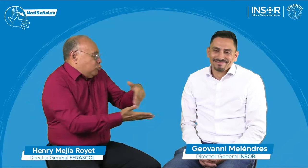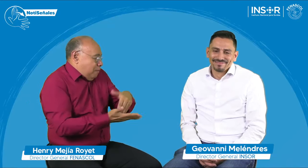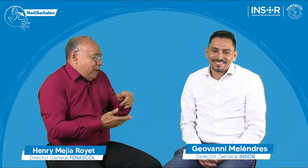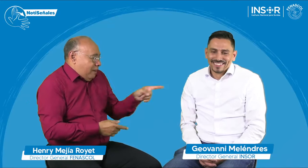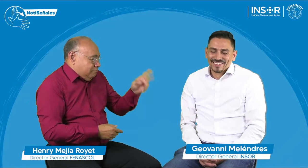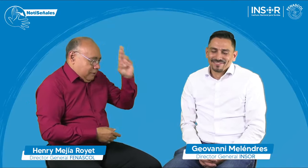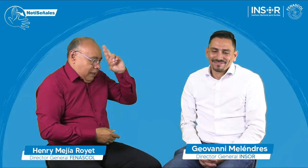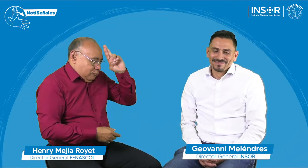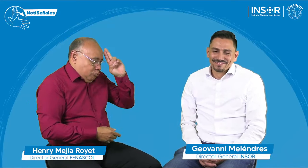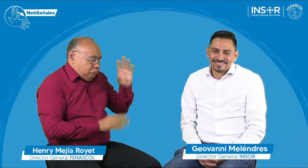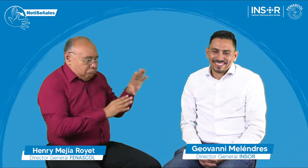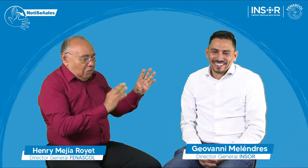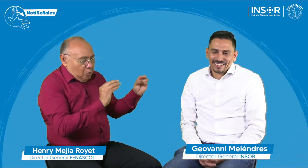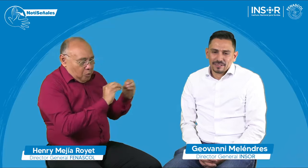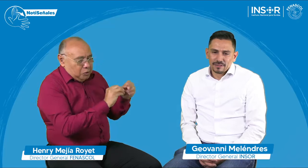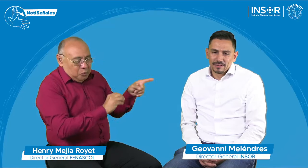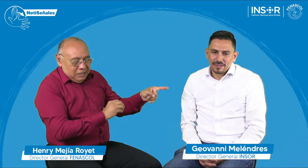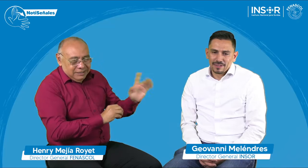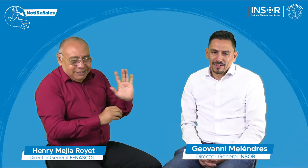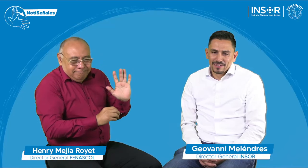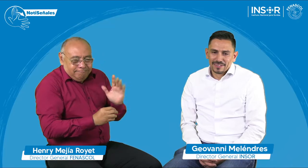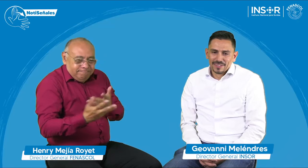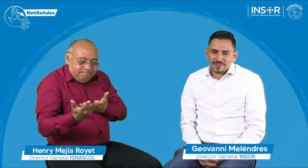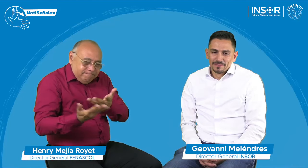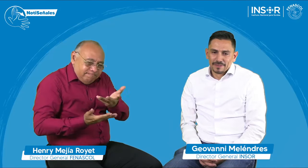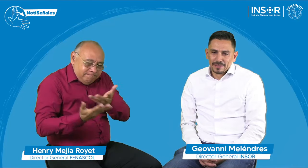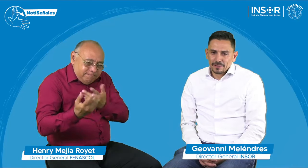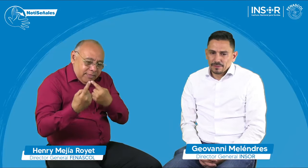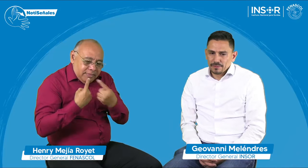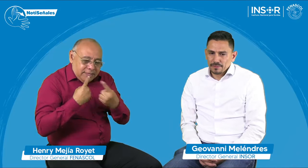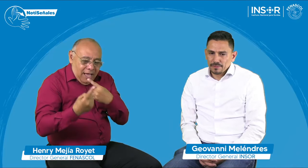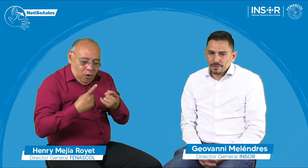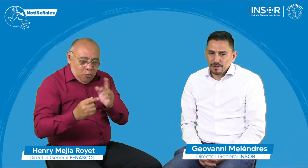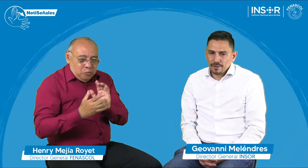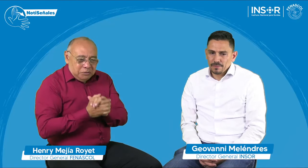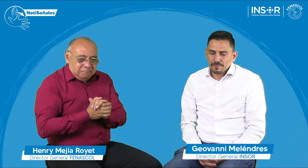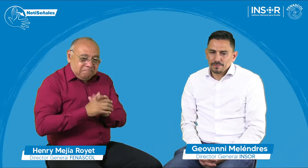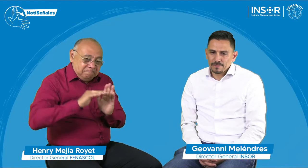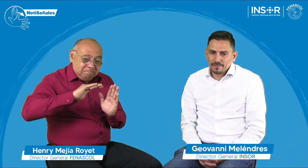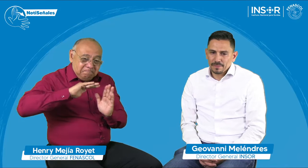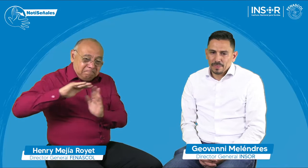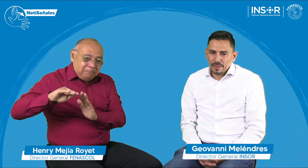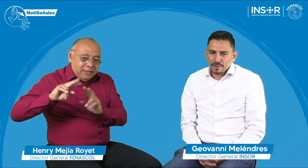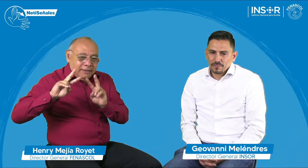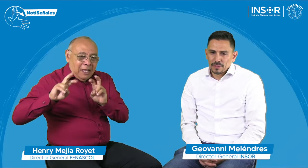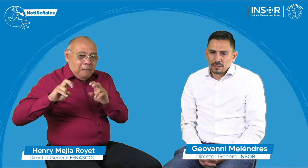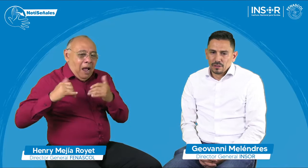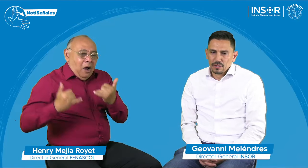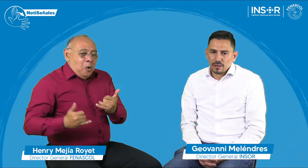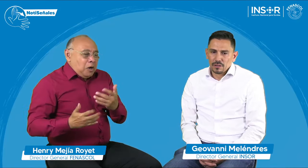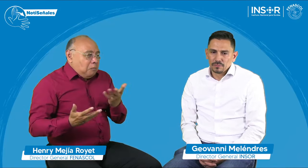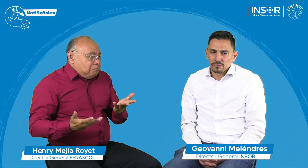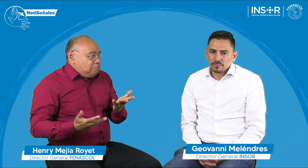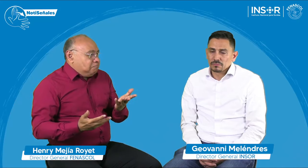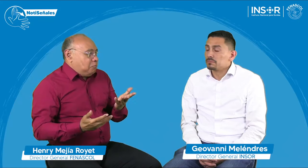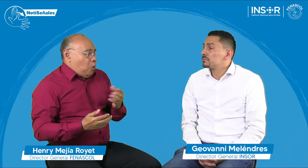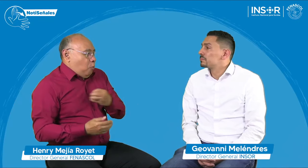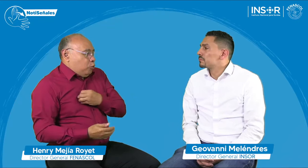uno puede tener sus posiciones, nadie es perfecto, no van a haber situaciones perfectas, en